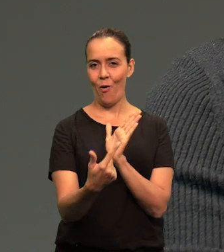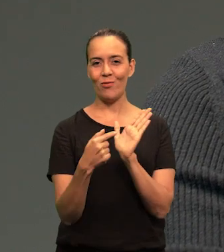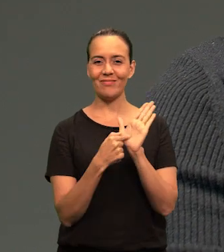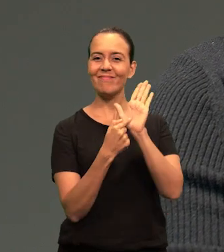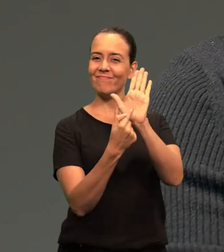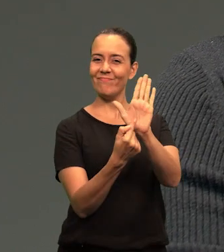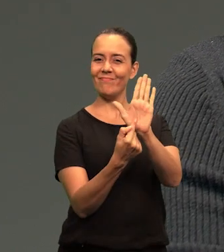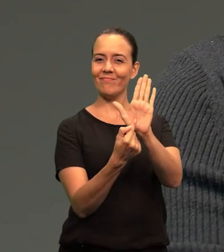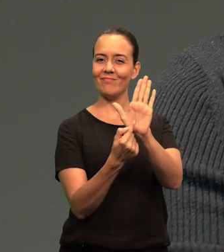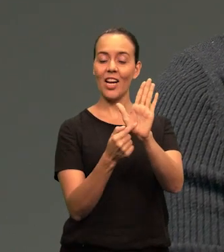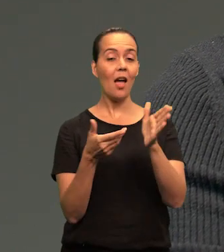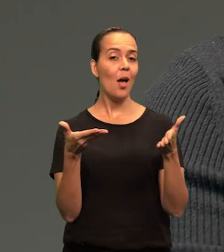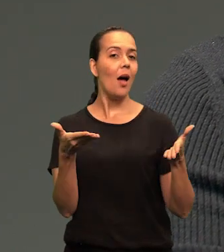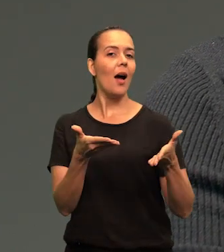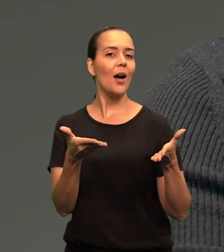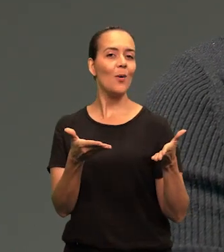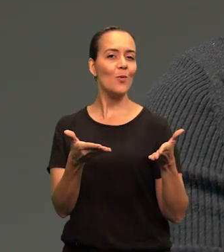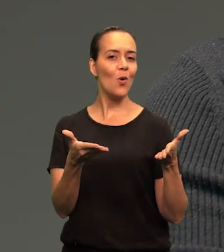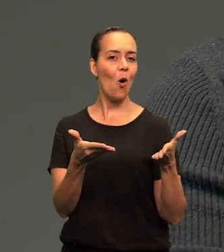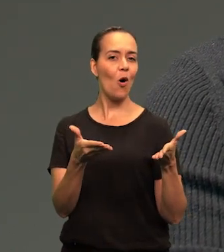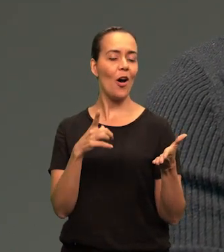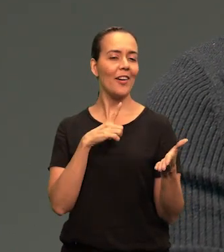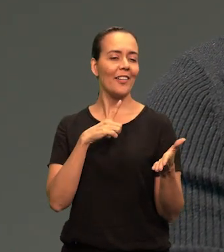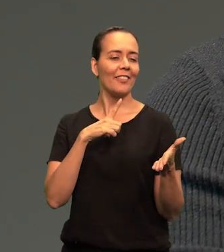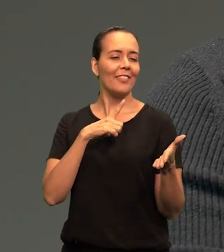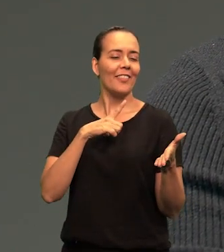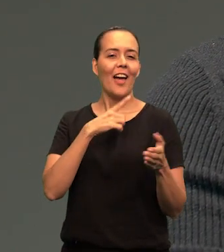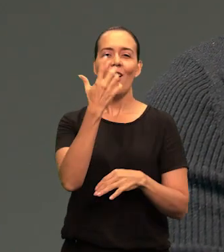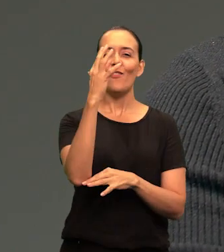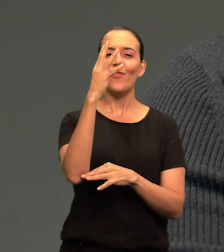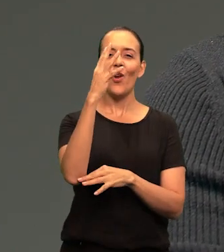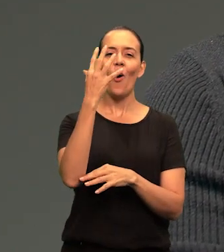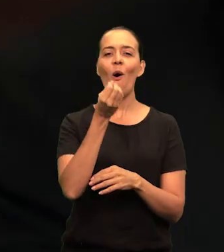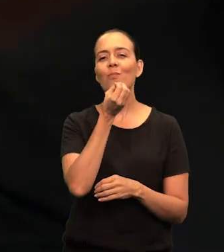"Estamos em pleno florescimento das quaresmeiras"